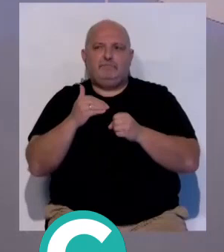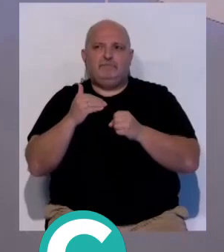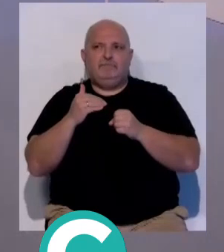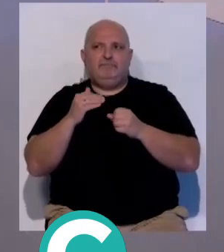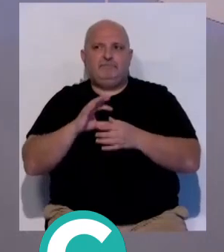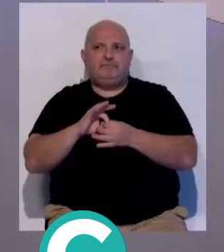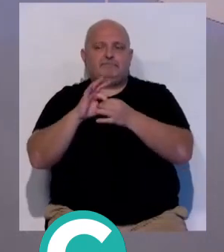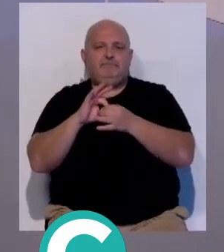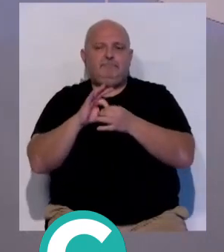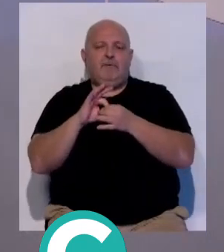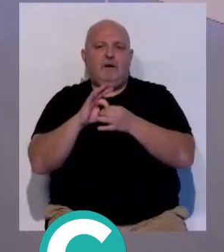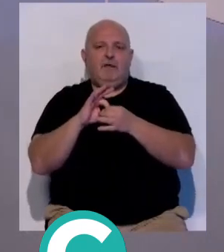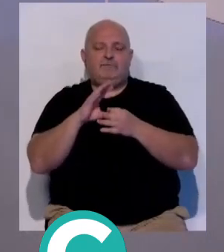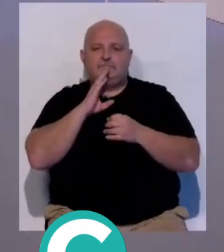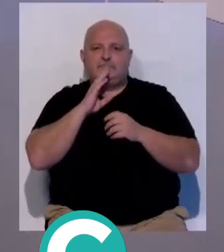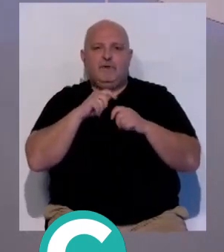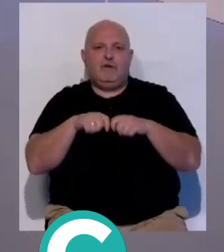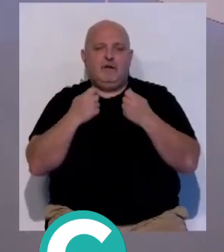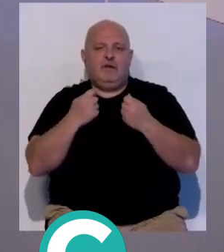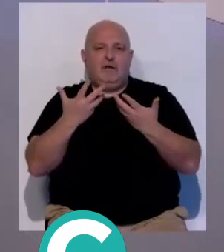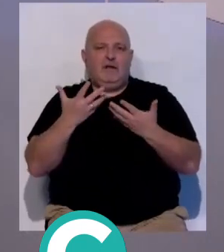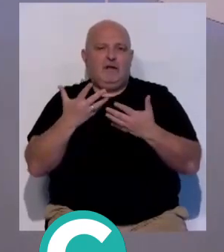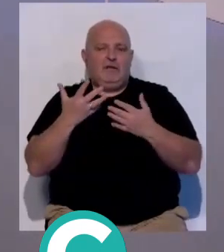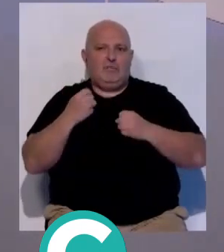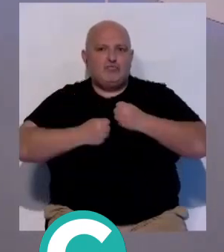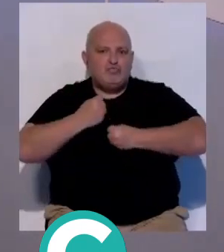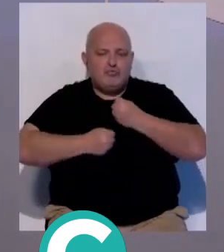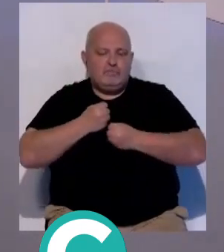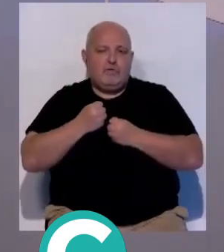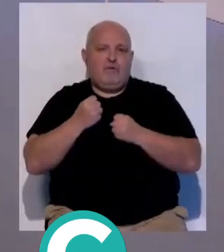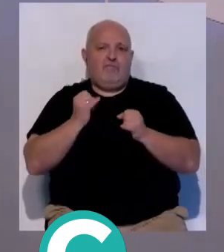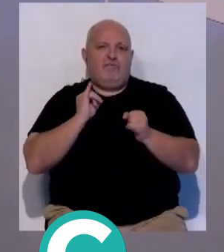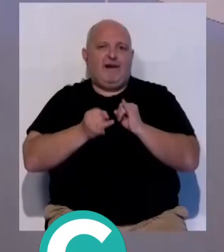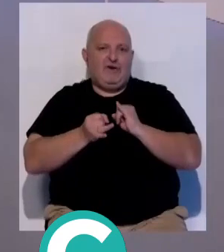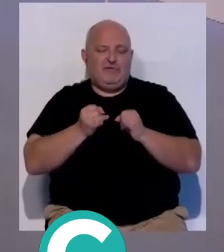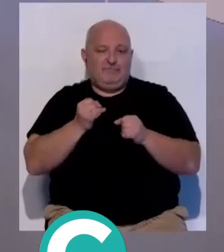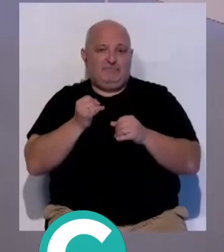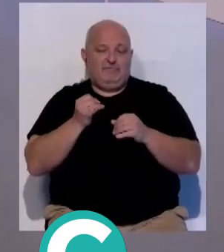a romperse cuando haces una arrancada o haces una frenada y puedes querés hacer un cambio